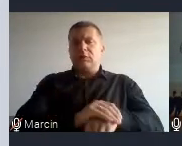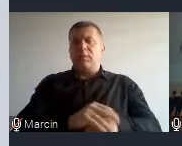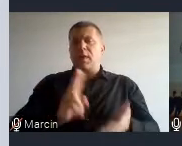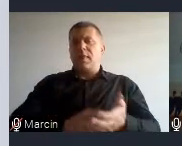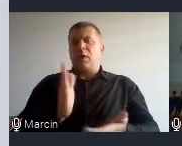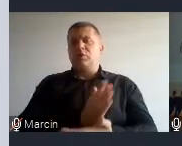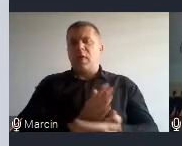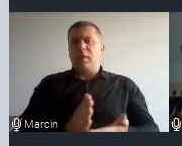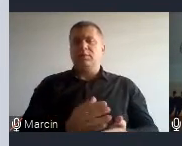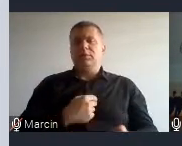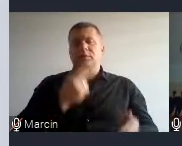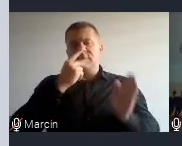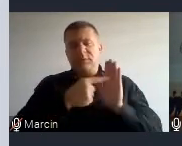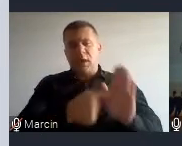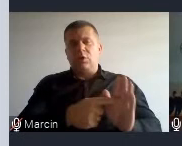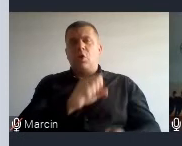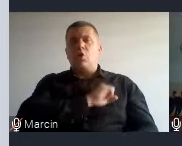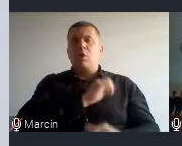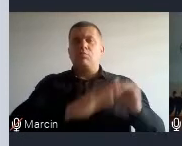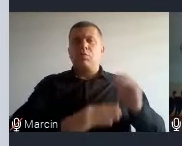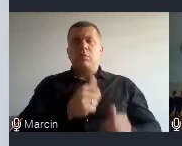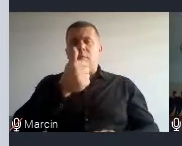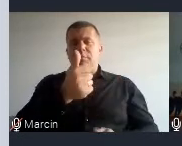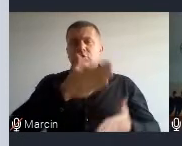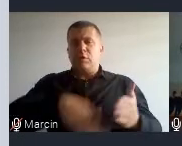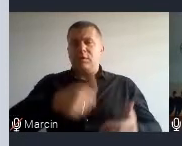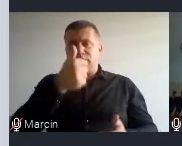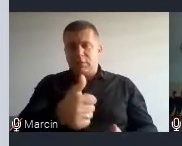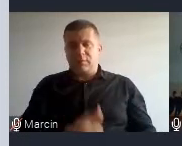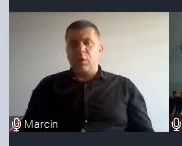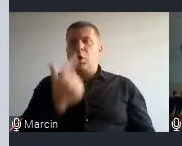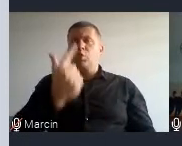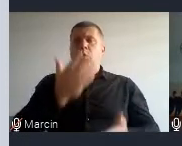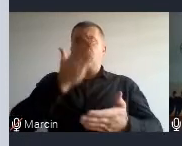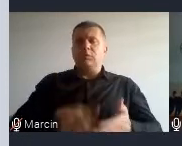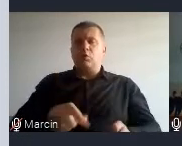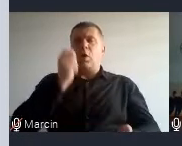wskazać że roboty budowalne to część pierwsza, cześć druga to zakup wyposażenia.